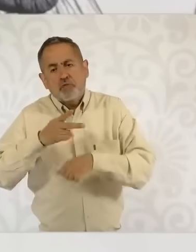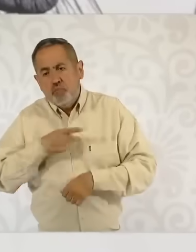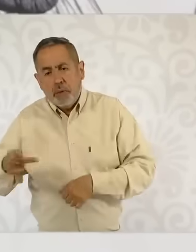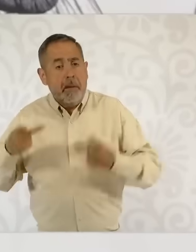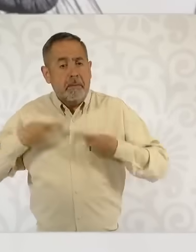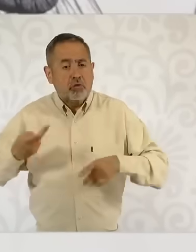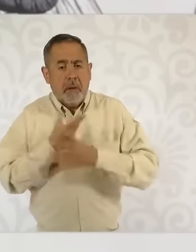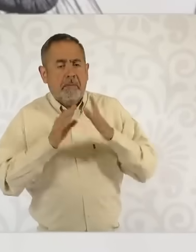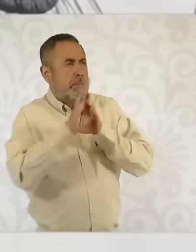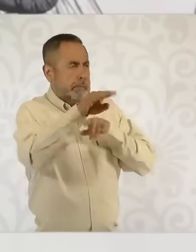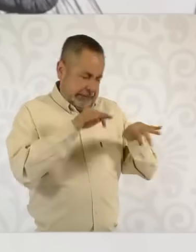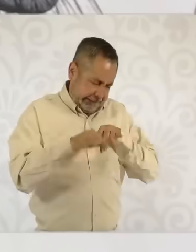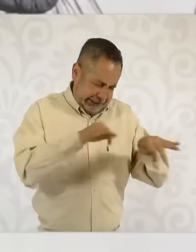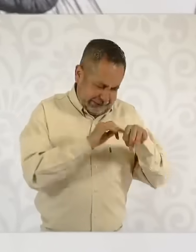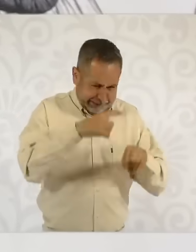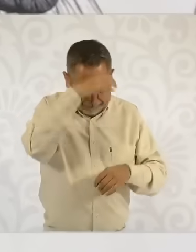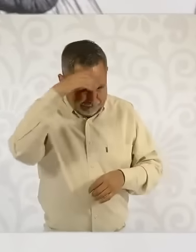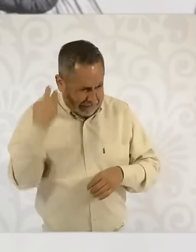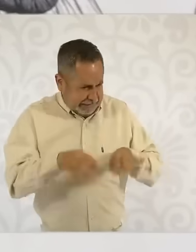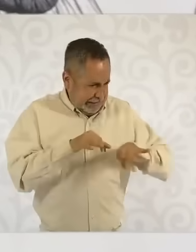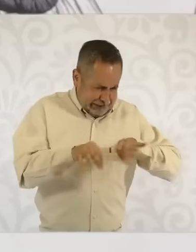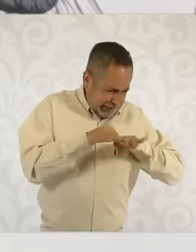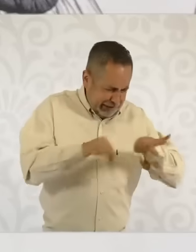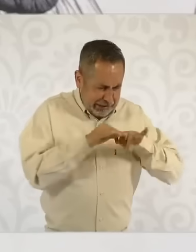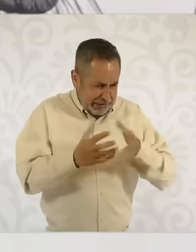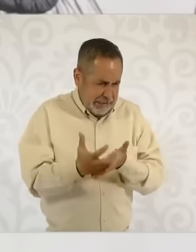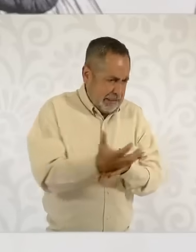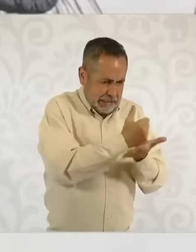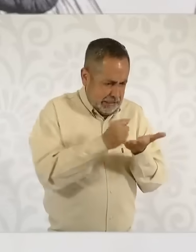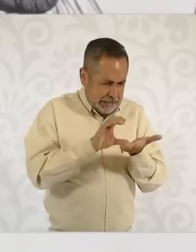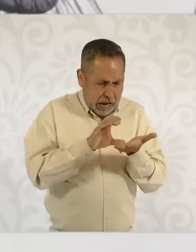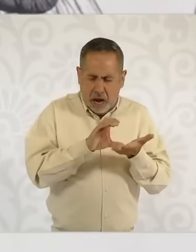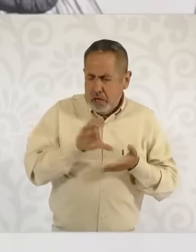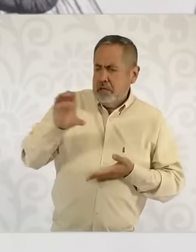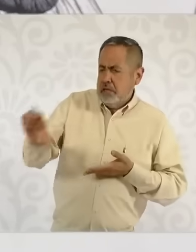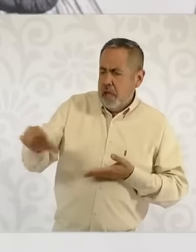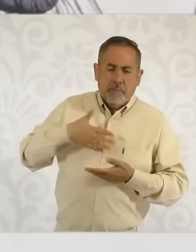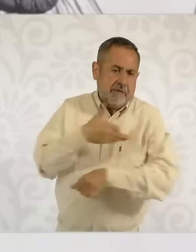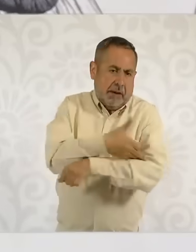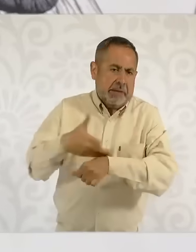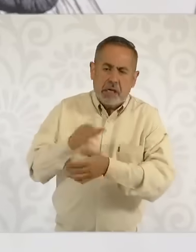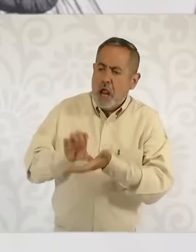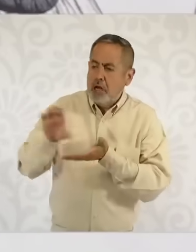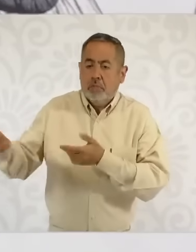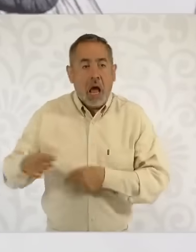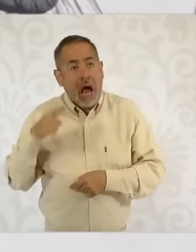la ayuda solidaria que dan familias mexicanas en Estados Unidos trabajadores honestos a sus